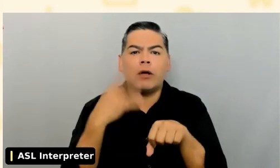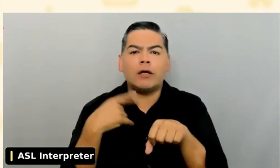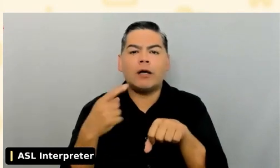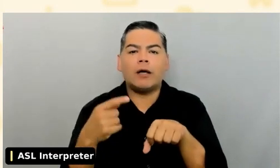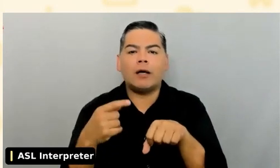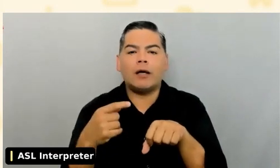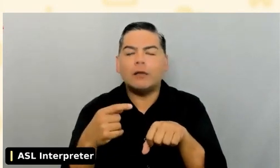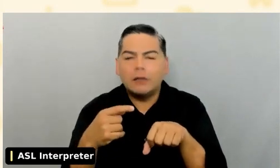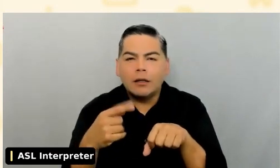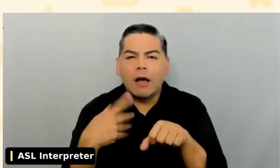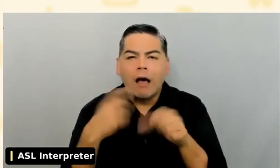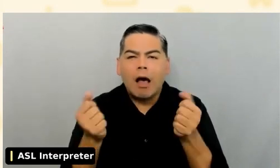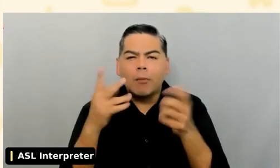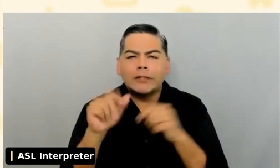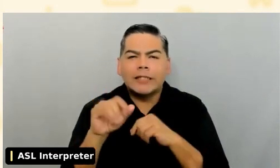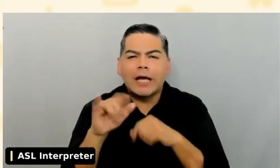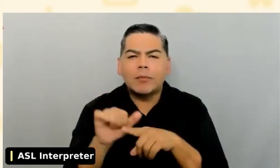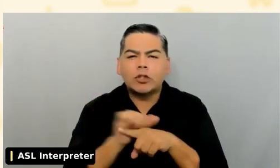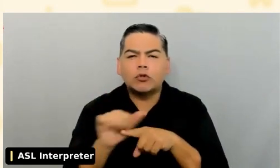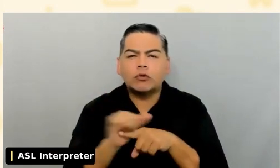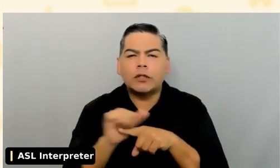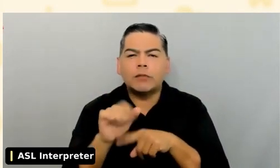¿Qué tanto está la IA siendo entrenada por personas obsesionadas con los zapatos?